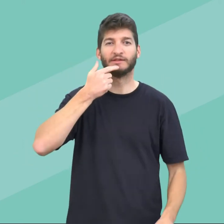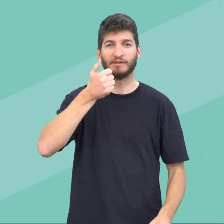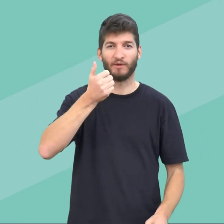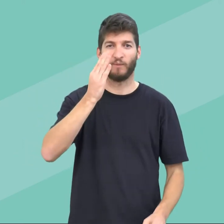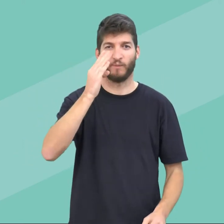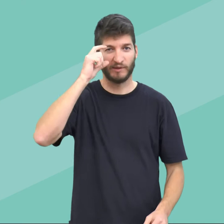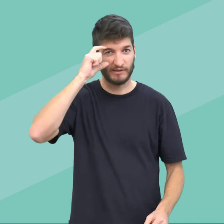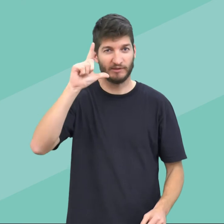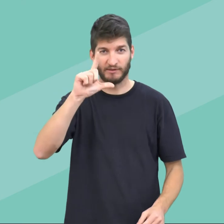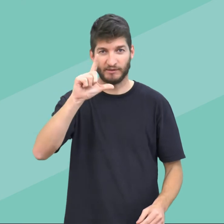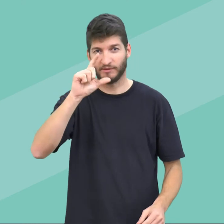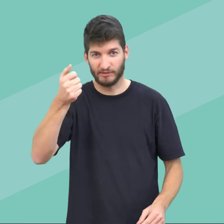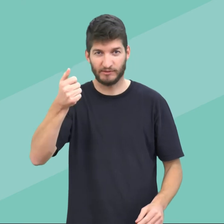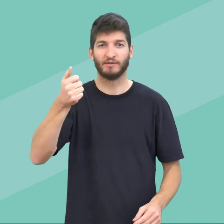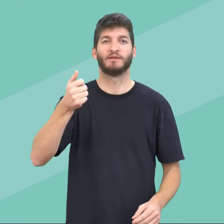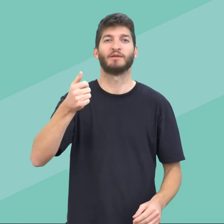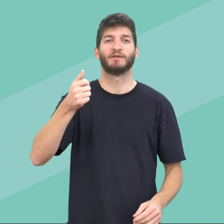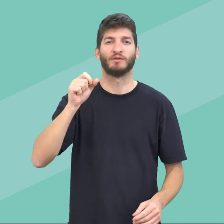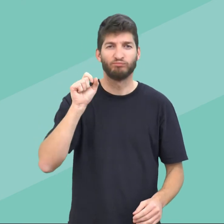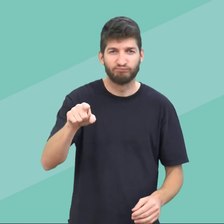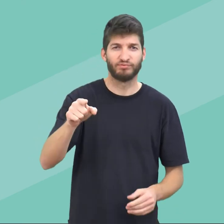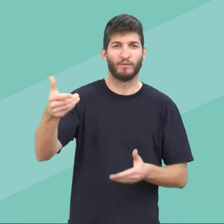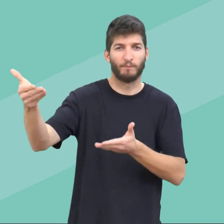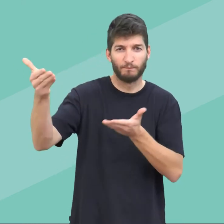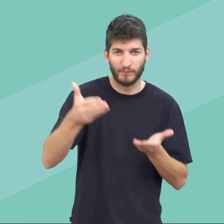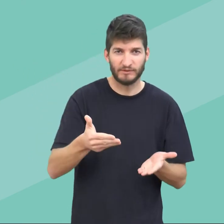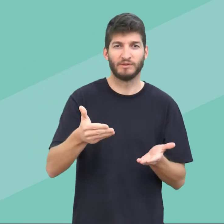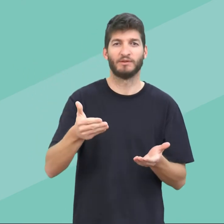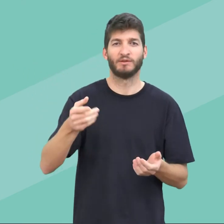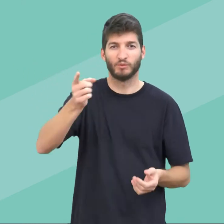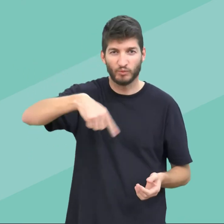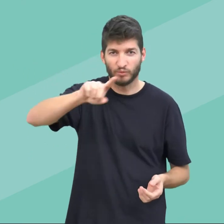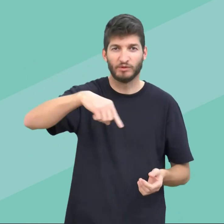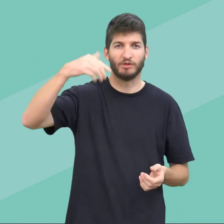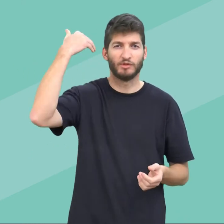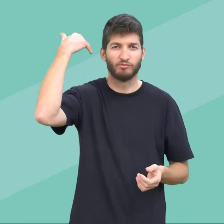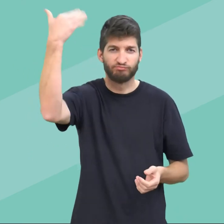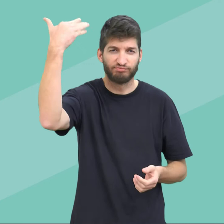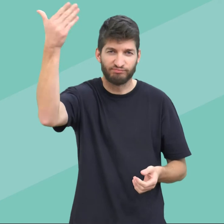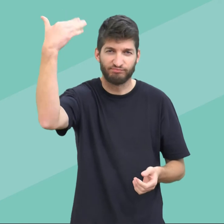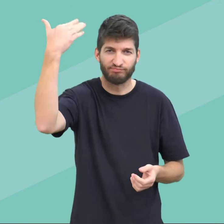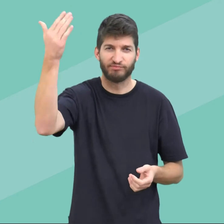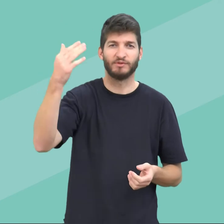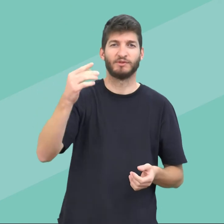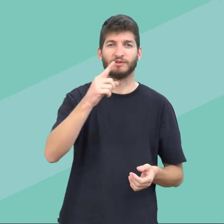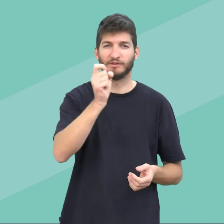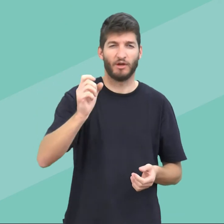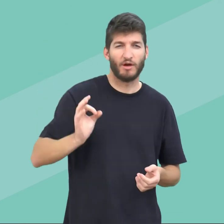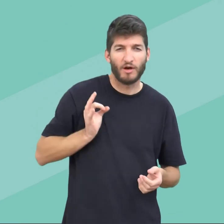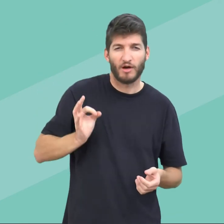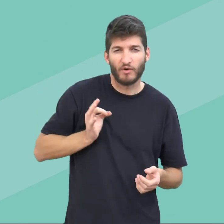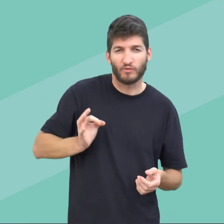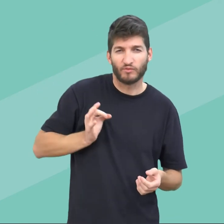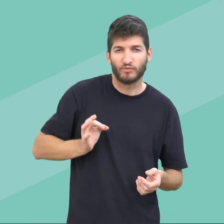tiene el agrado de invitar a Usted, Ustedes, a las Jornadas a 100 años de la Reforma Universitaria,